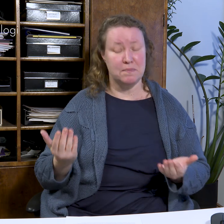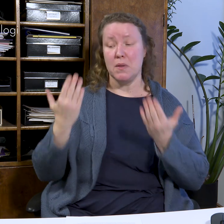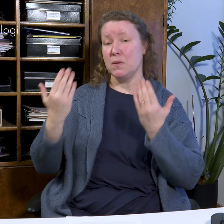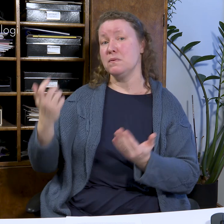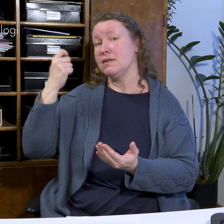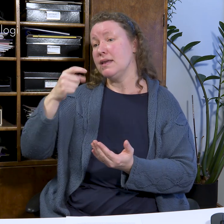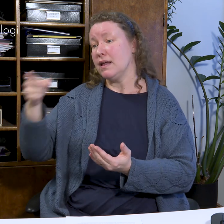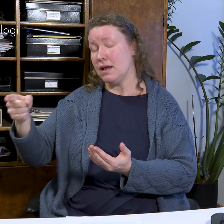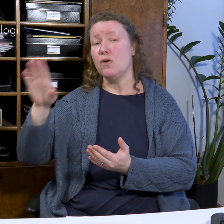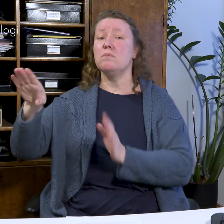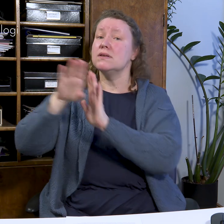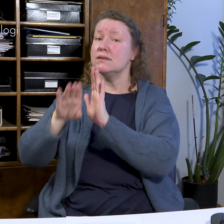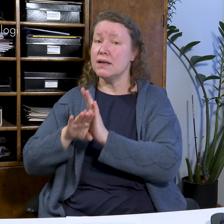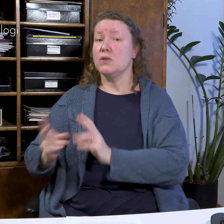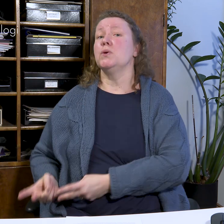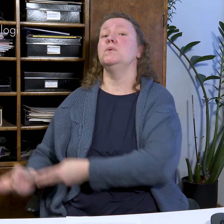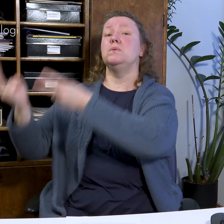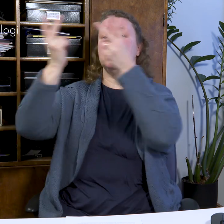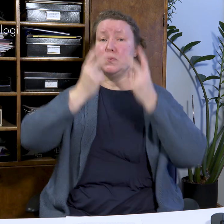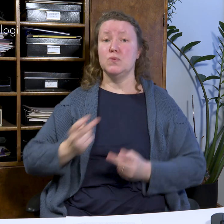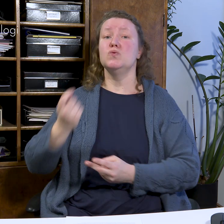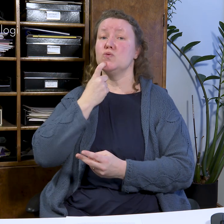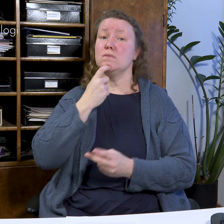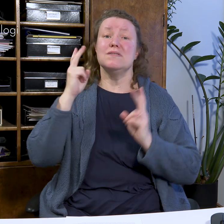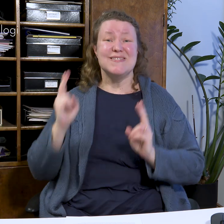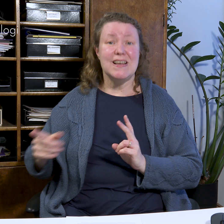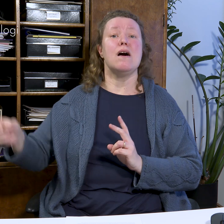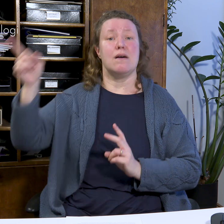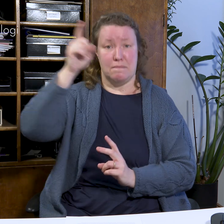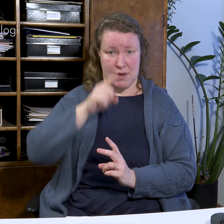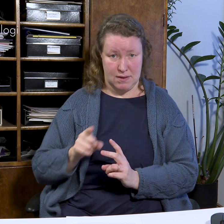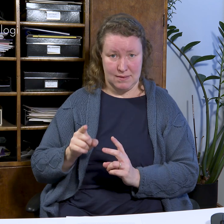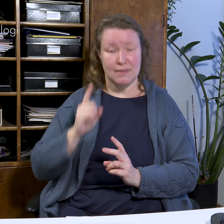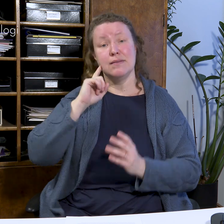Tulkkauspalvelun siirto kunnista Kelalle teki palvelusta yhdenmukaisempaa, -